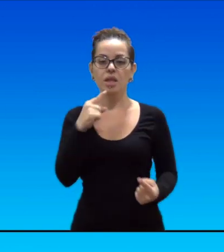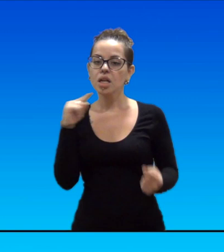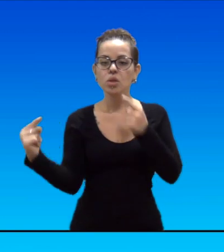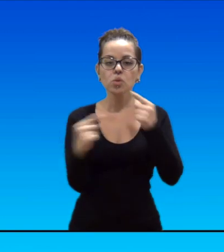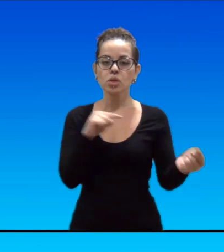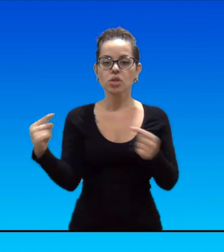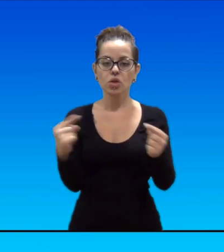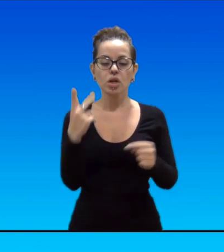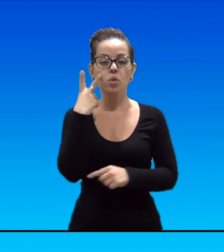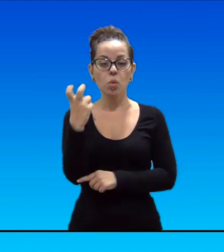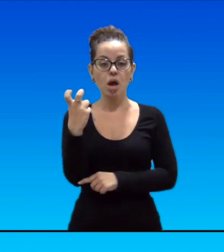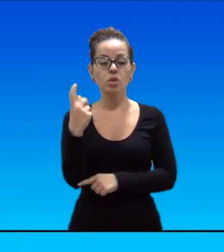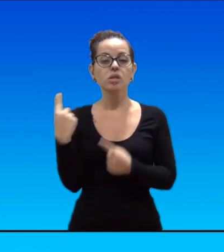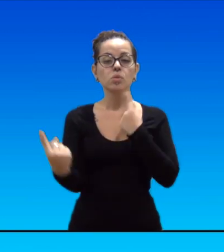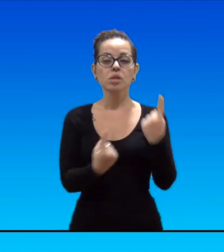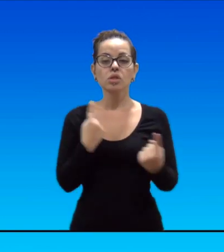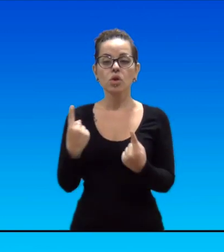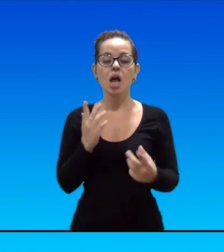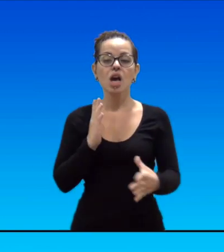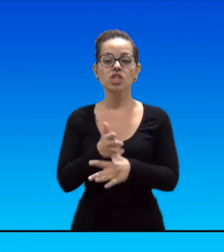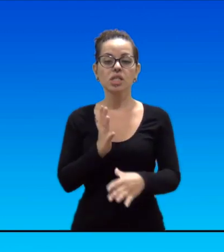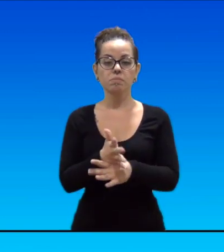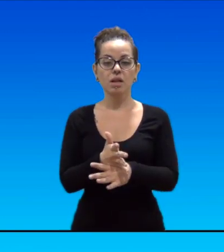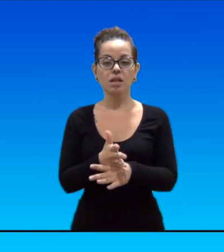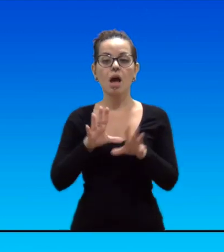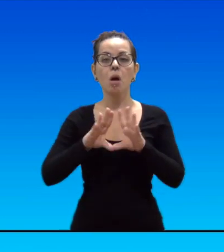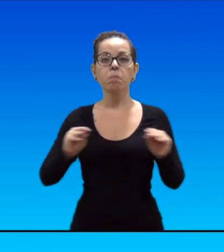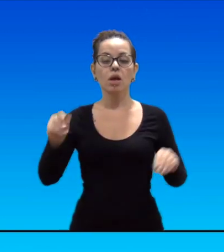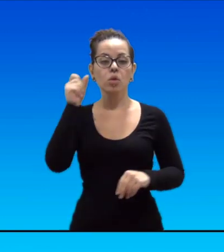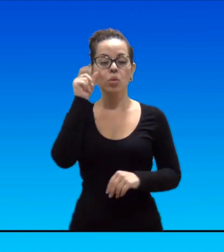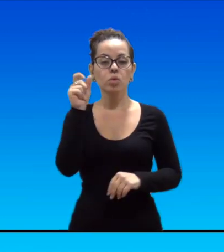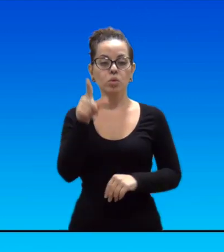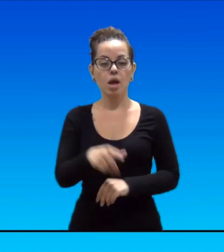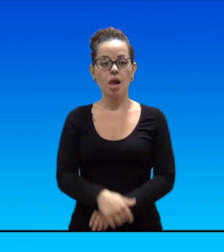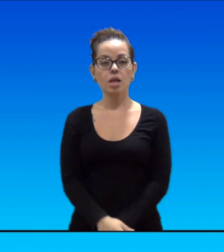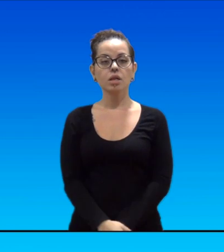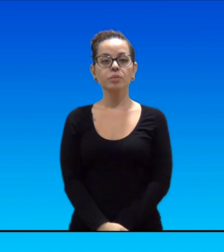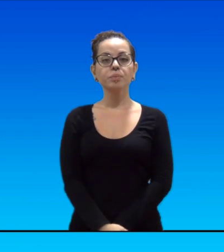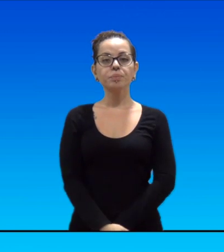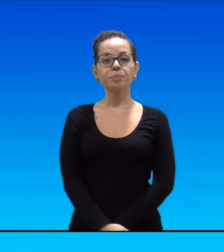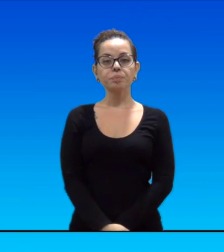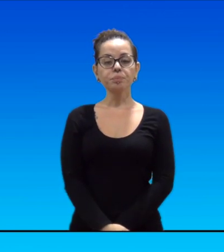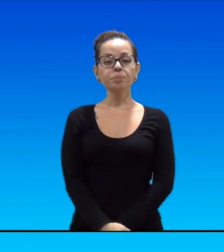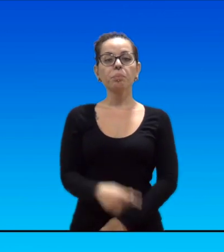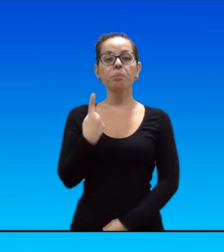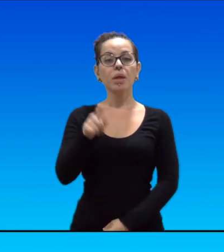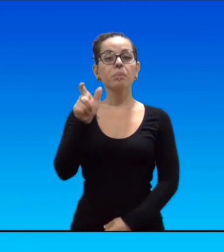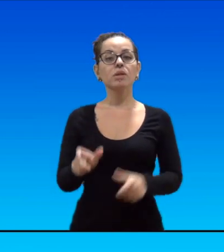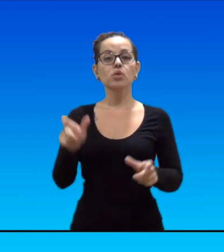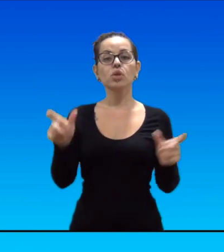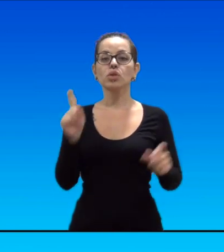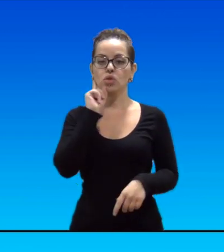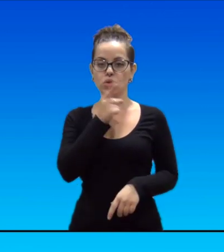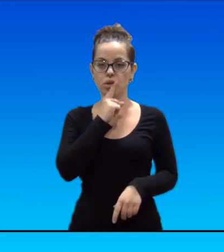per fare luce sullo stato attuale dell’accessibilità dei beni culturali per le persone sorde.